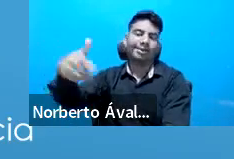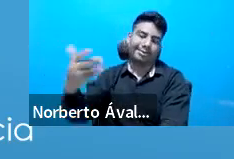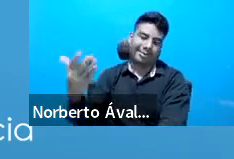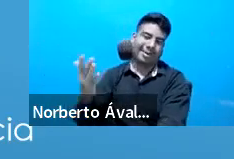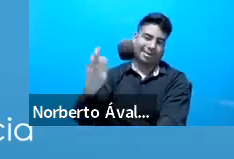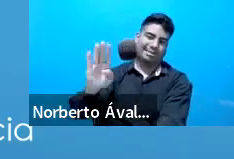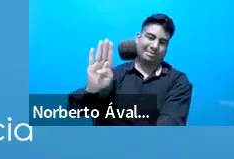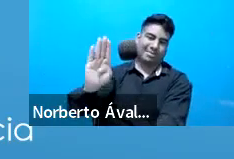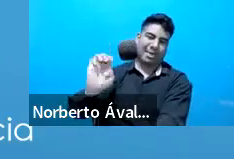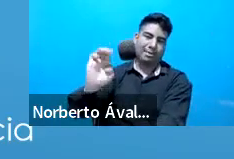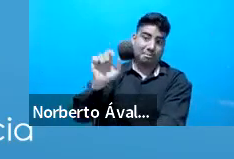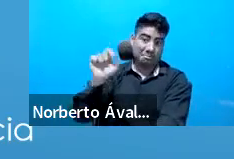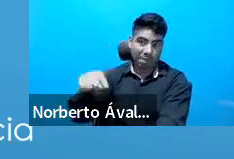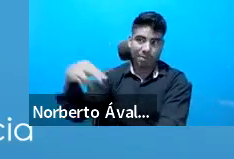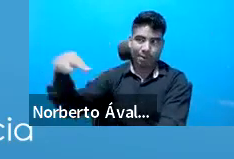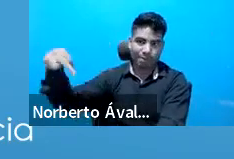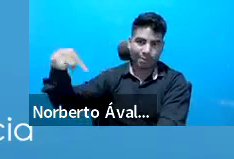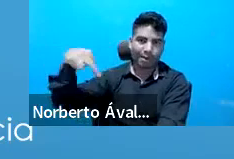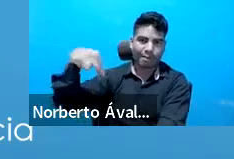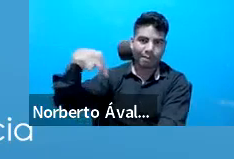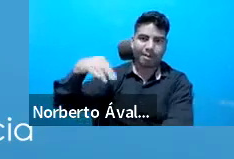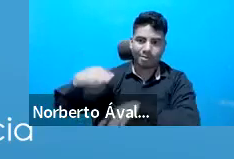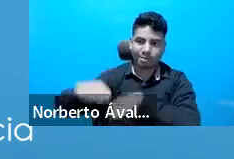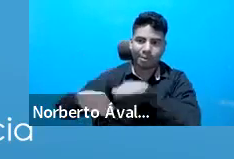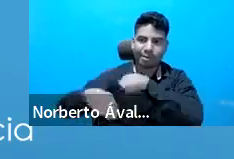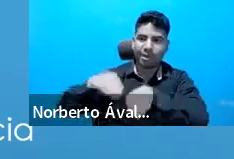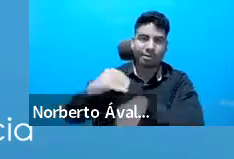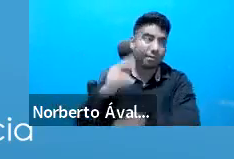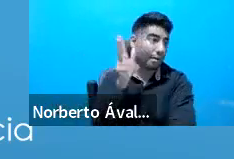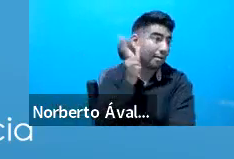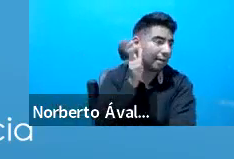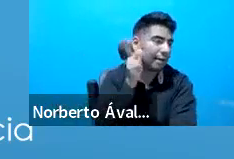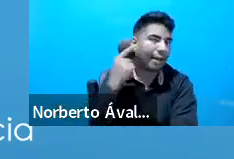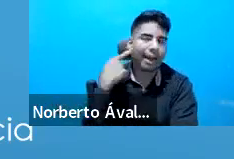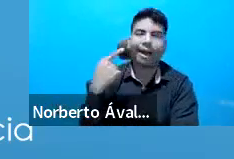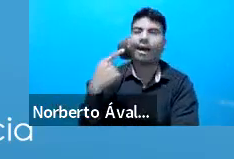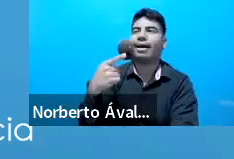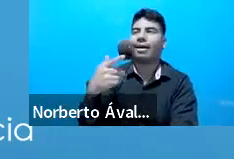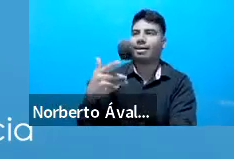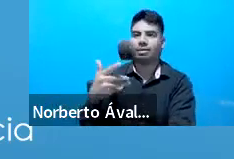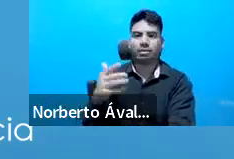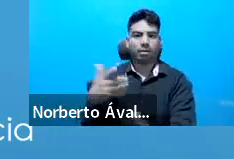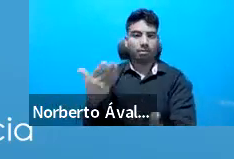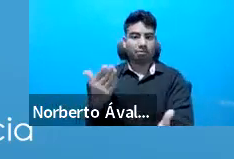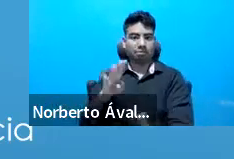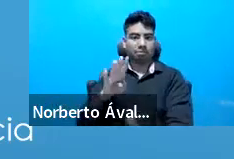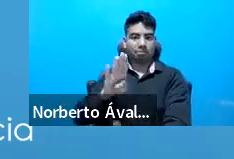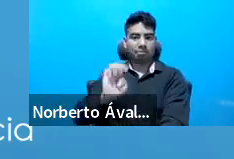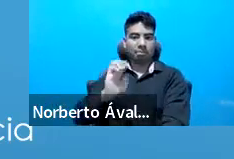que se retira. Y cuando viene hacia mí cuando viene hacia mí, oye los pasos y se dan se da cuenta que llega en se da cuenta que llega entonces para el bebé no